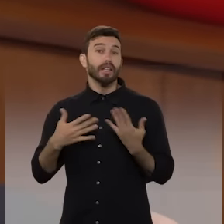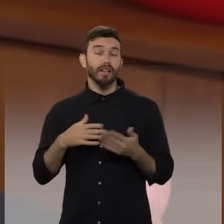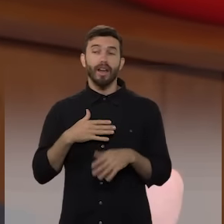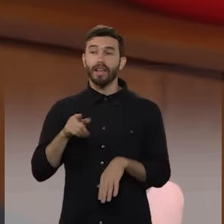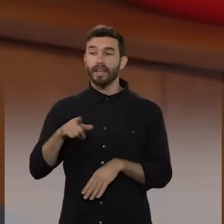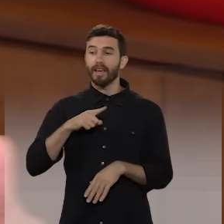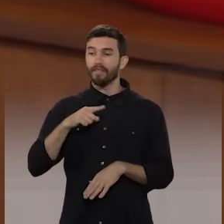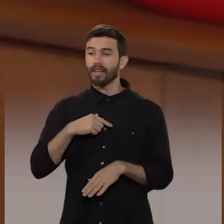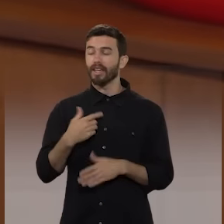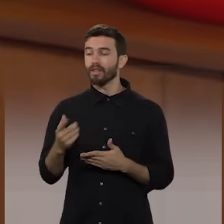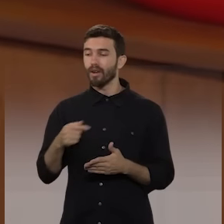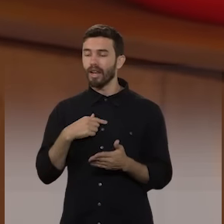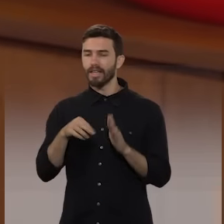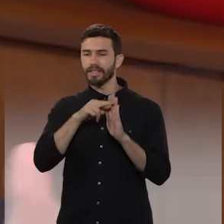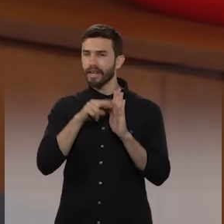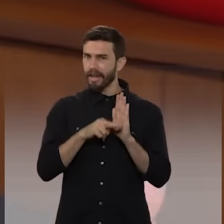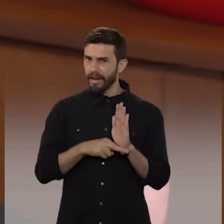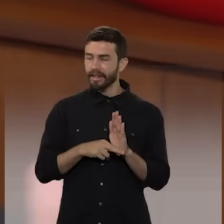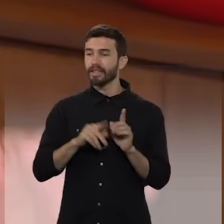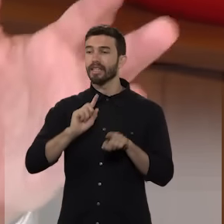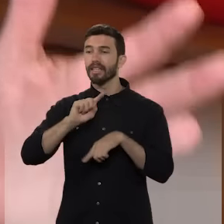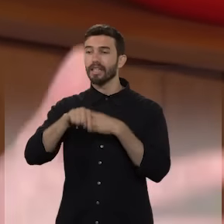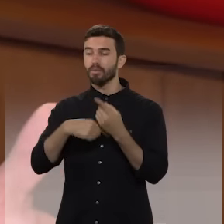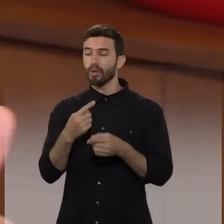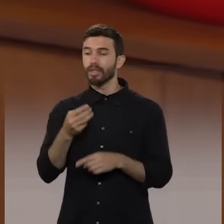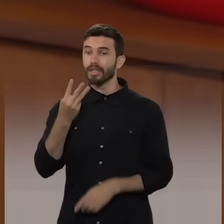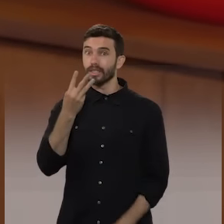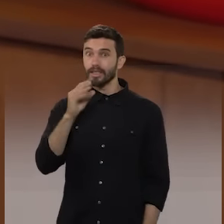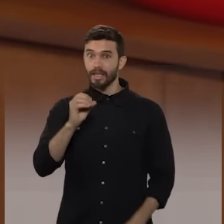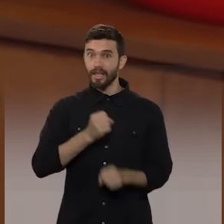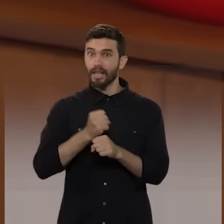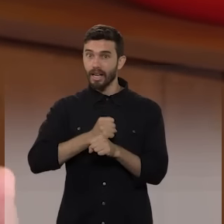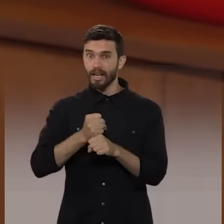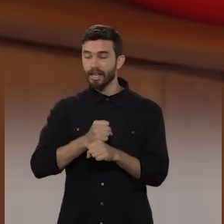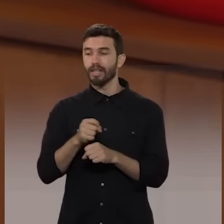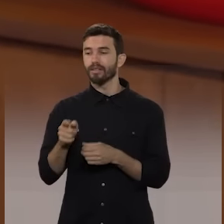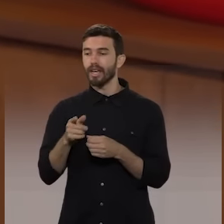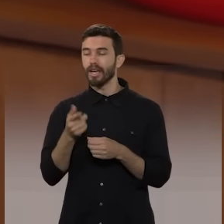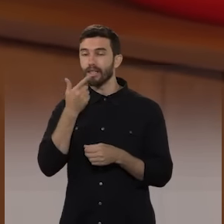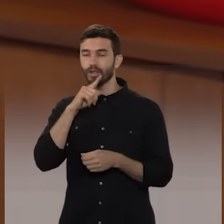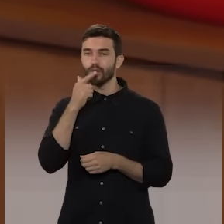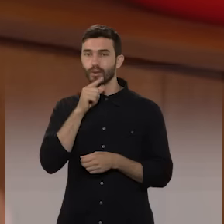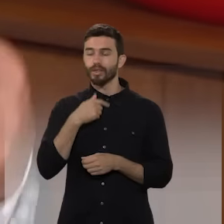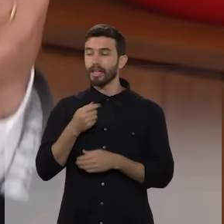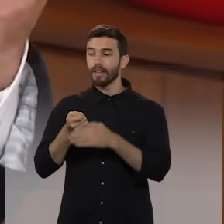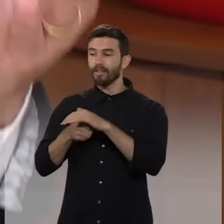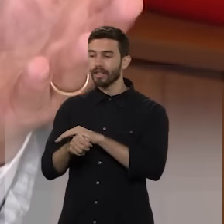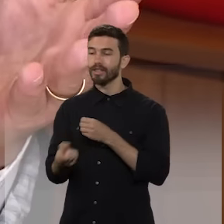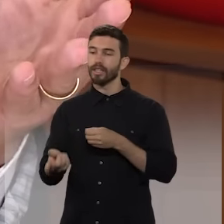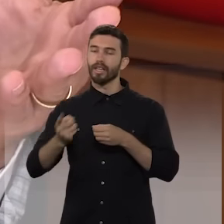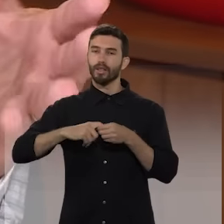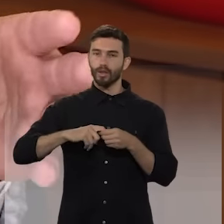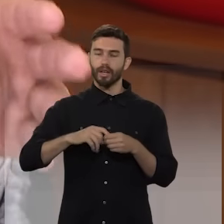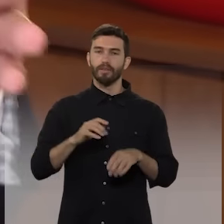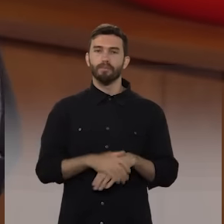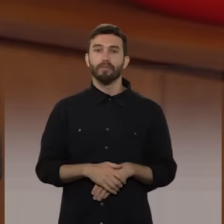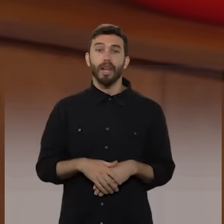essa rede é construída e o retorno é feito nesses 30 anos para os investidores. Essa rede, nós vamos enxergar muito aquelas torres nas estradas, nós andamos de carro,